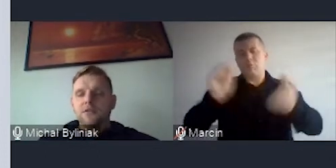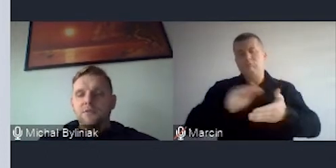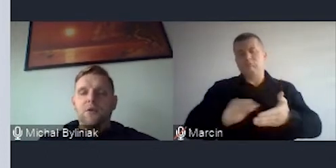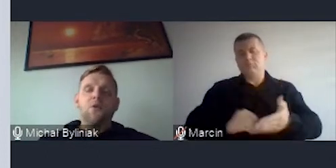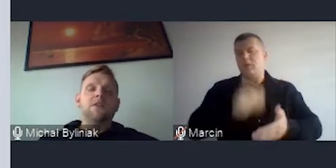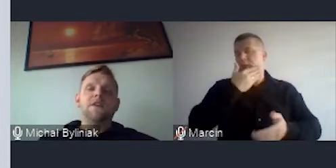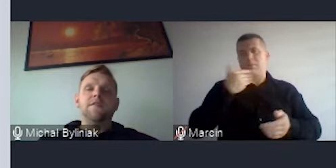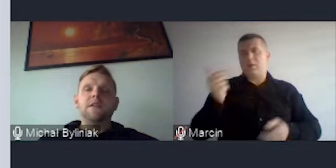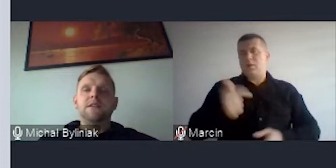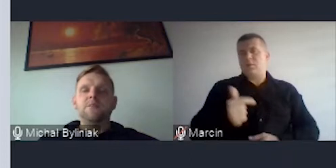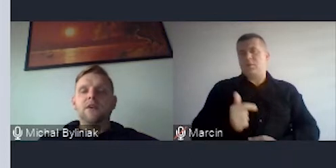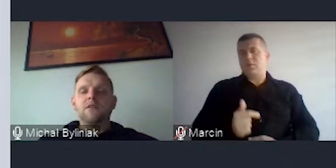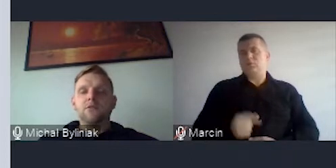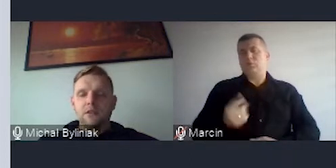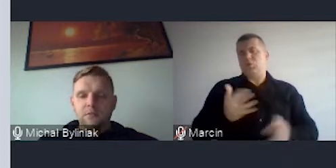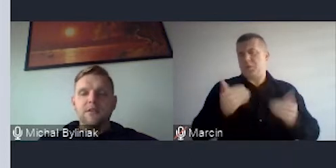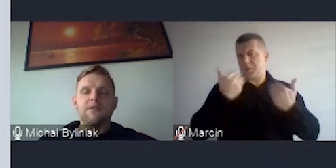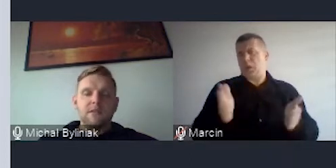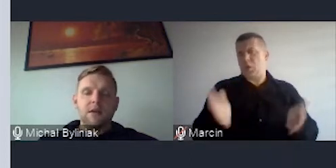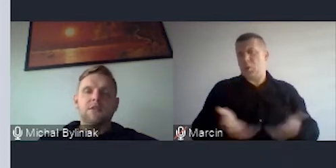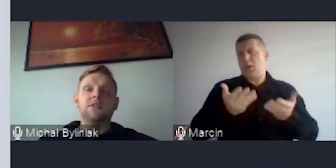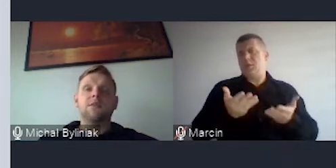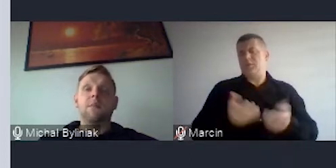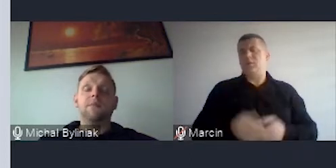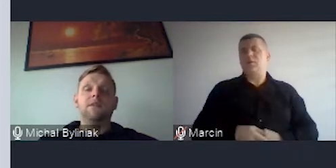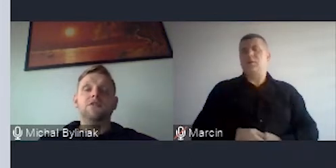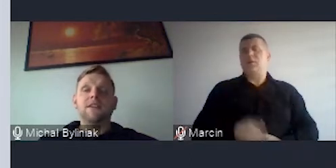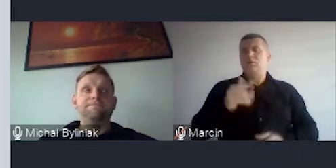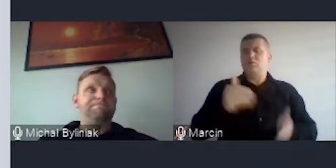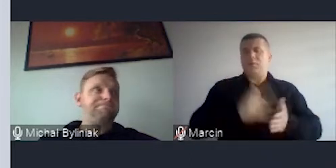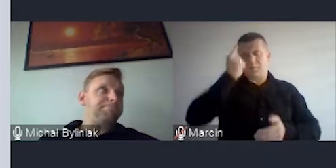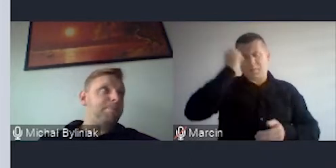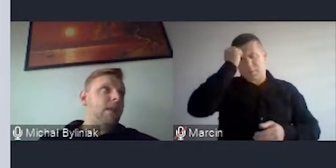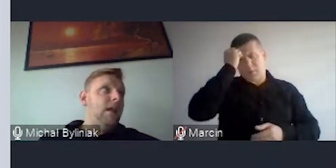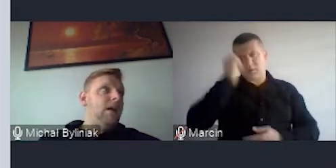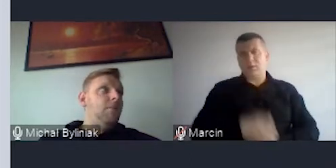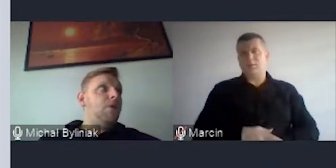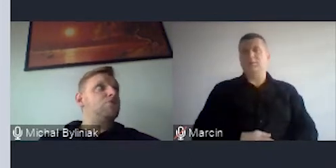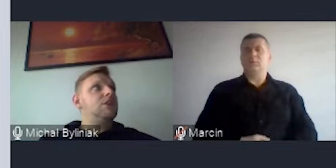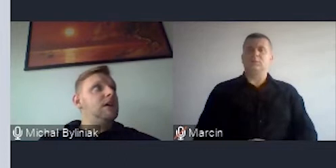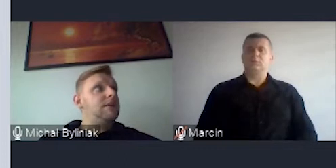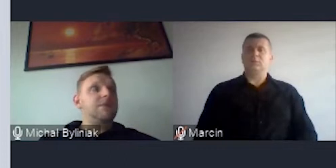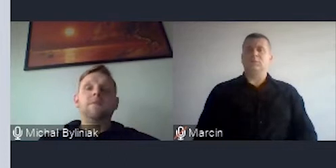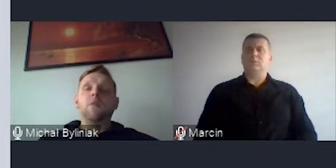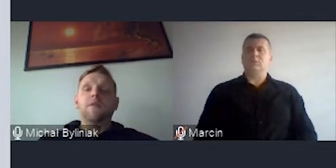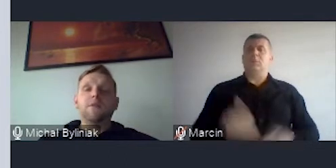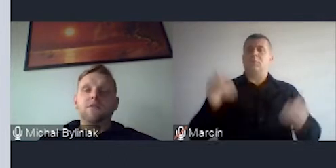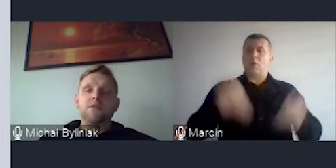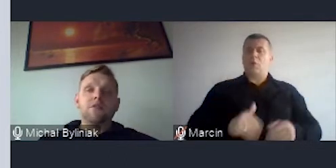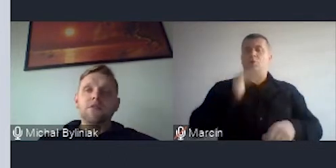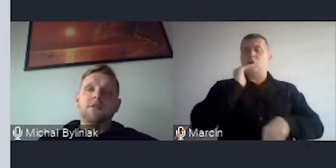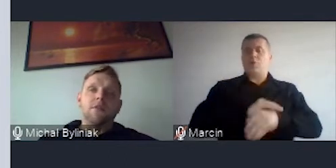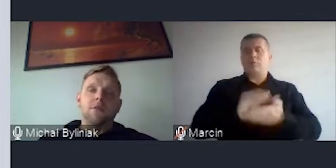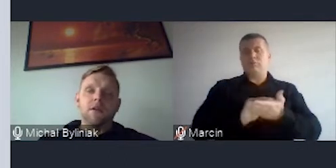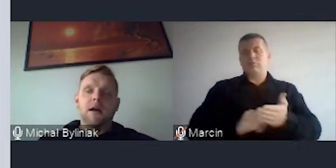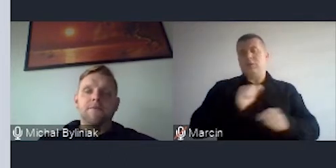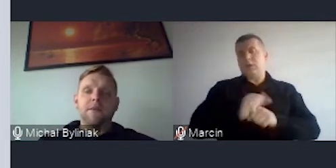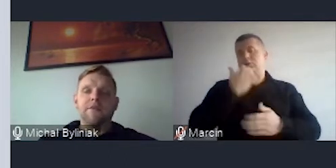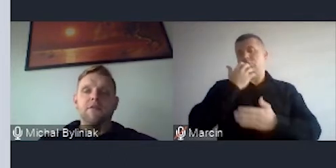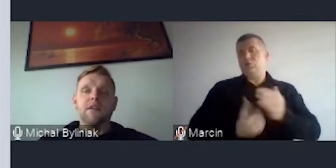To sporo ułatwia w realizacji projektu, natomiast cały czas trzeba pamiętać że ta pisemna umowa może być dosyć korzystną dla zamawiającego,